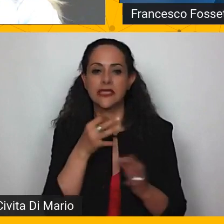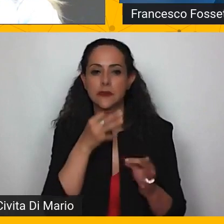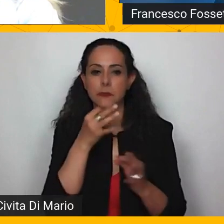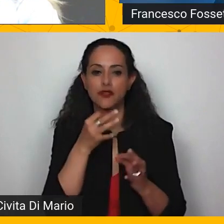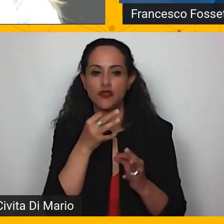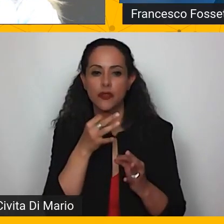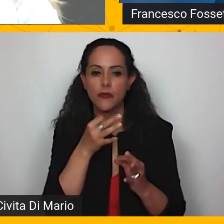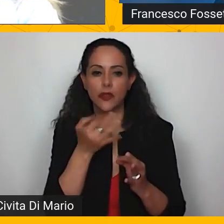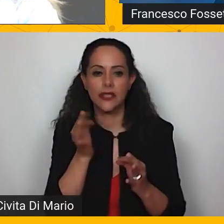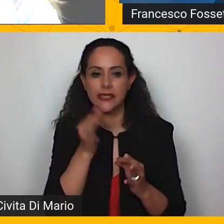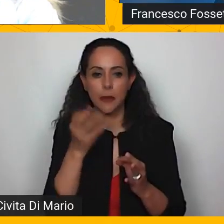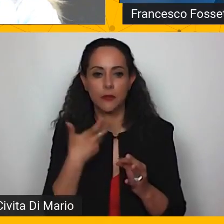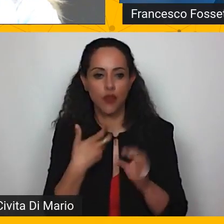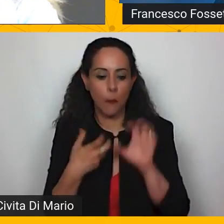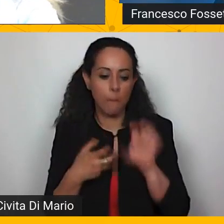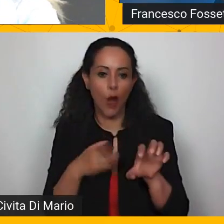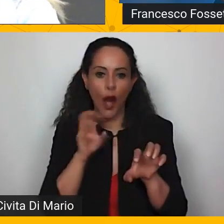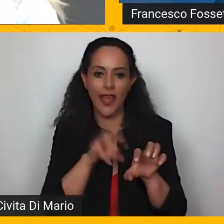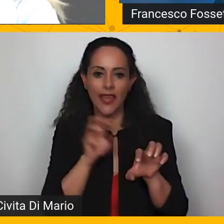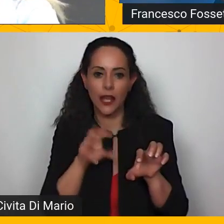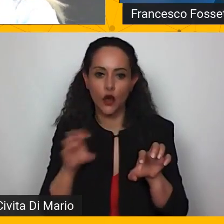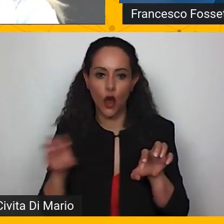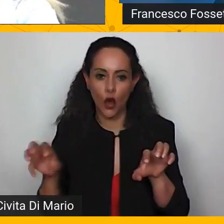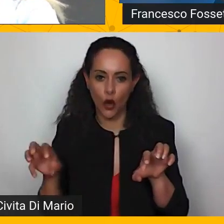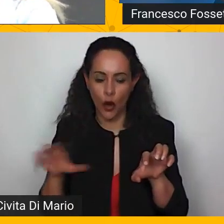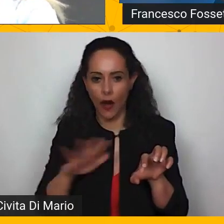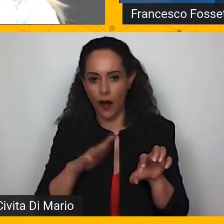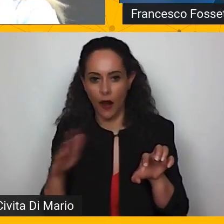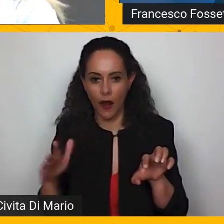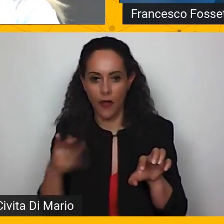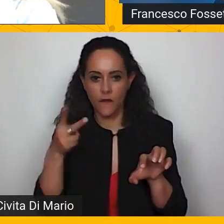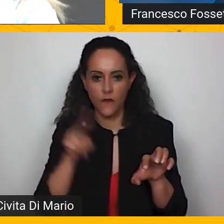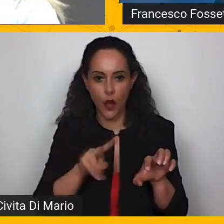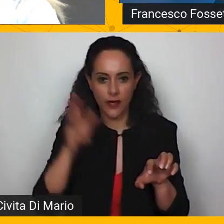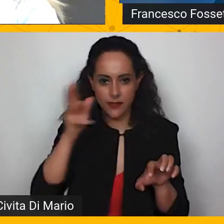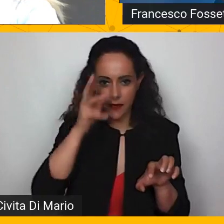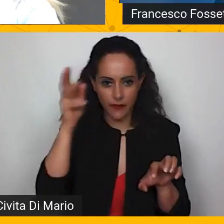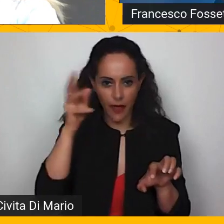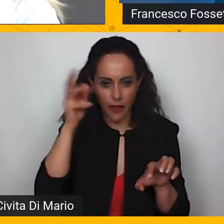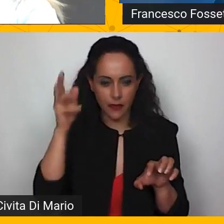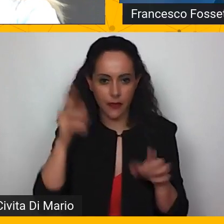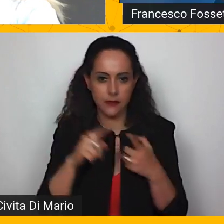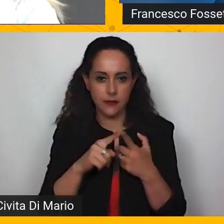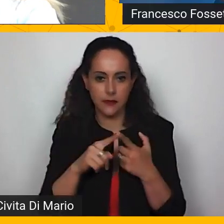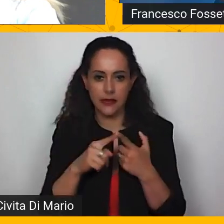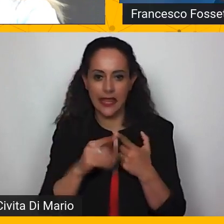specificata dalla presenza di altri bollini che indicano